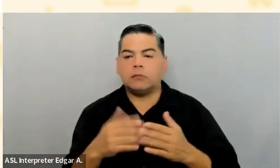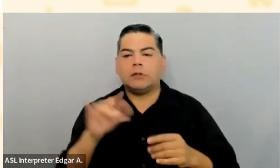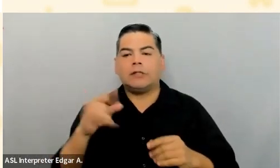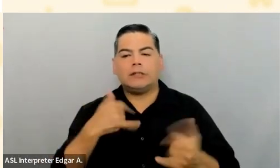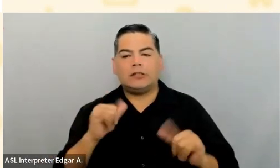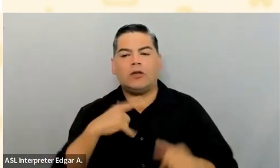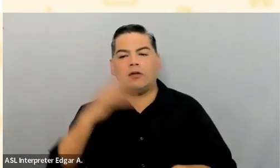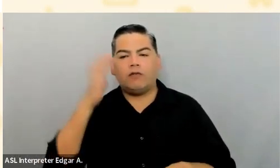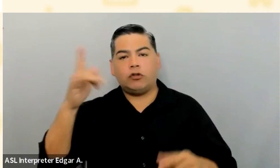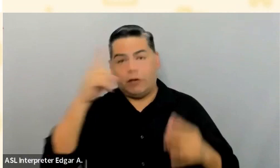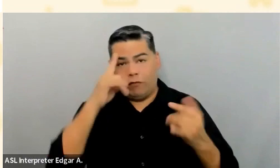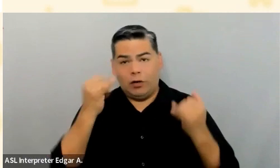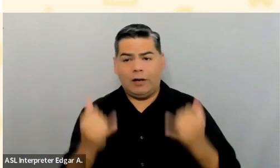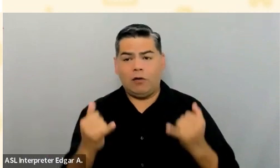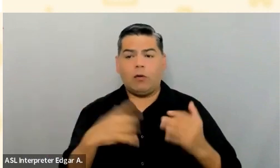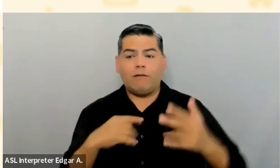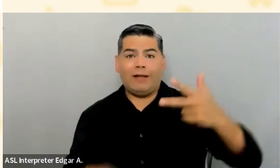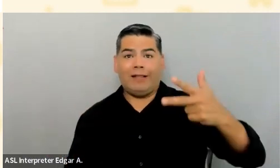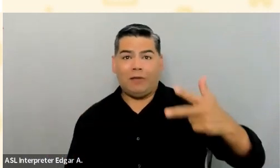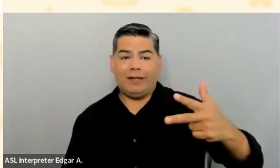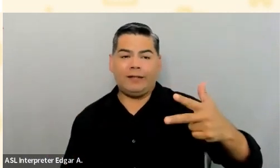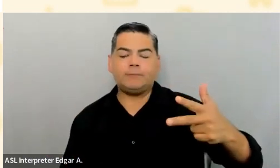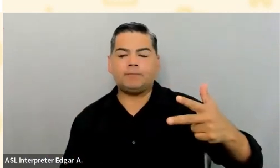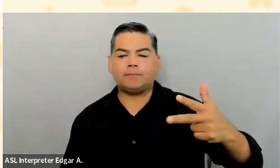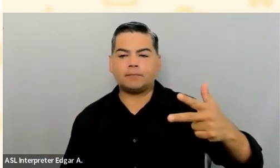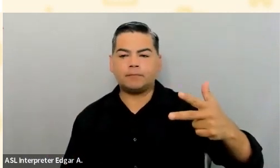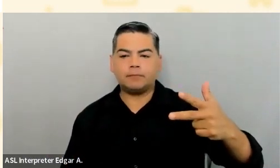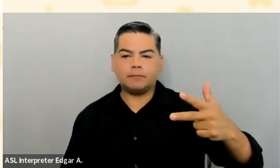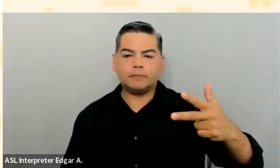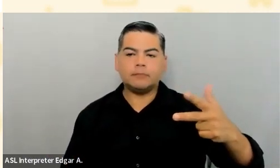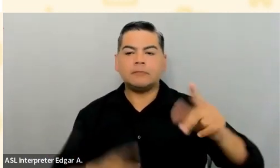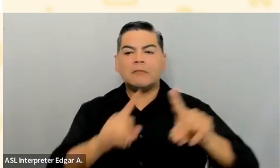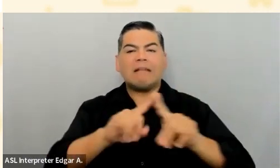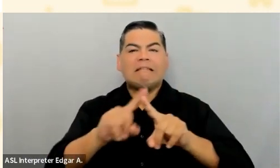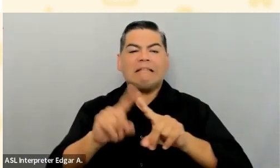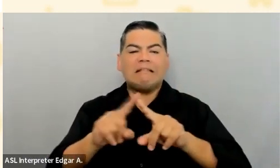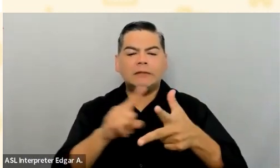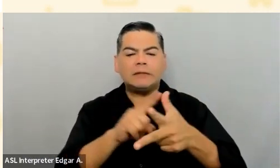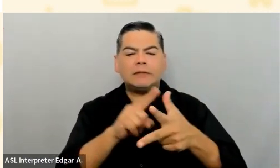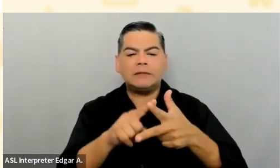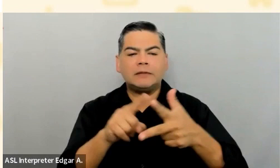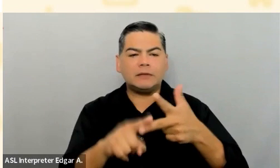Por ahora, tenemos tres conjuntos diferentes que son relevantes según